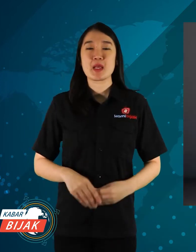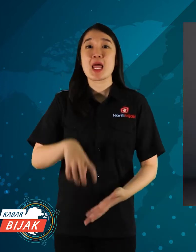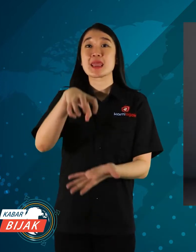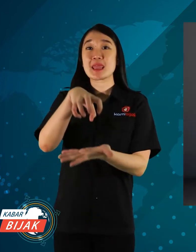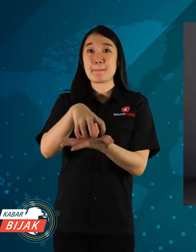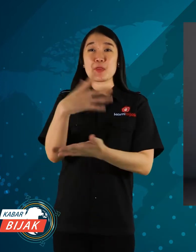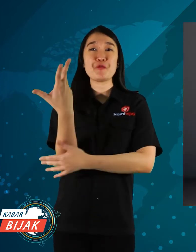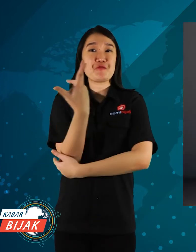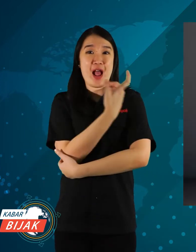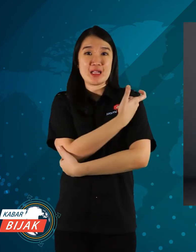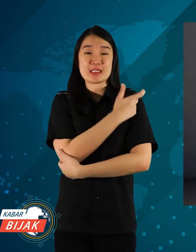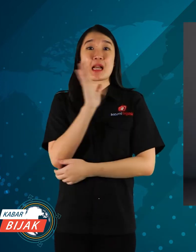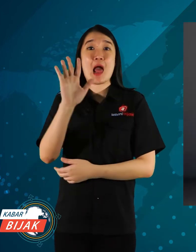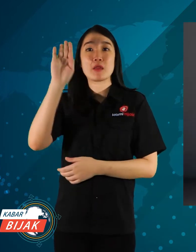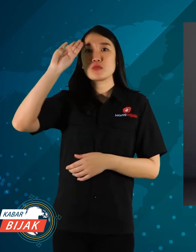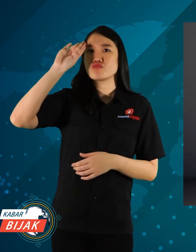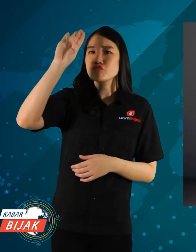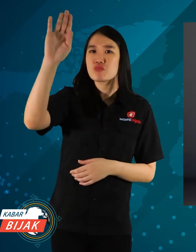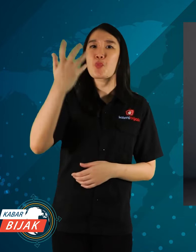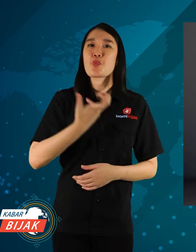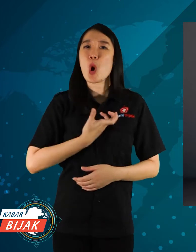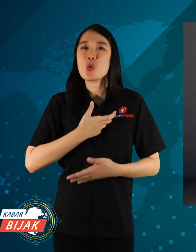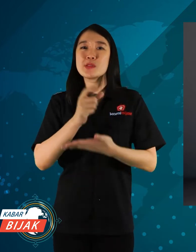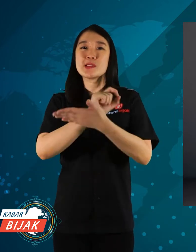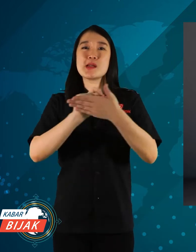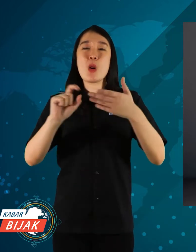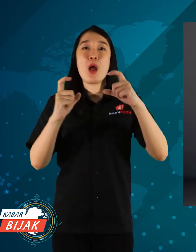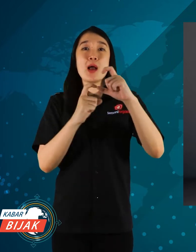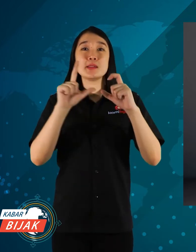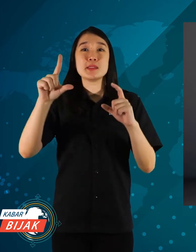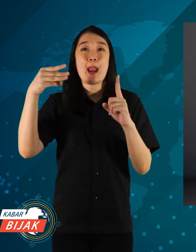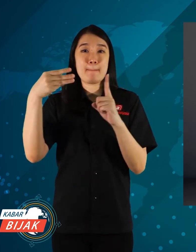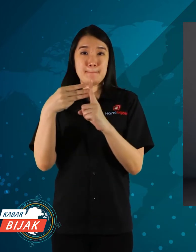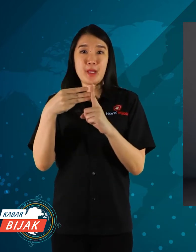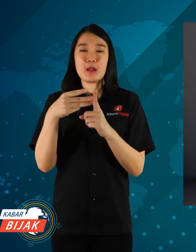Tempat vaksinasi nanti akan dilaksanakan di sekolah SLB,